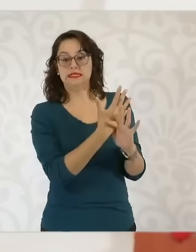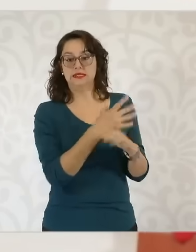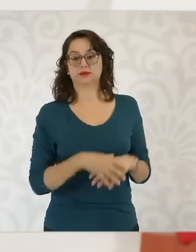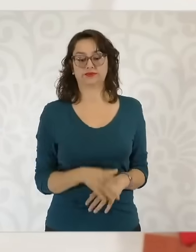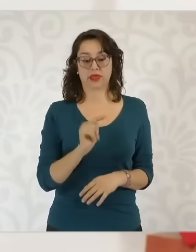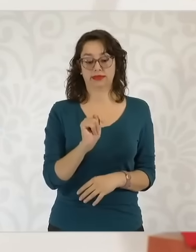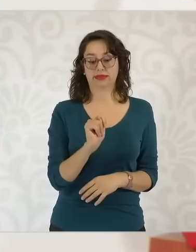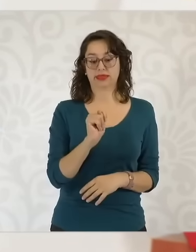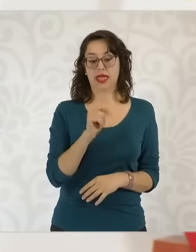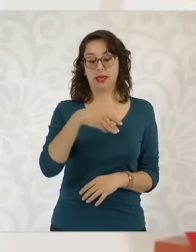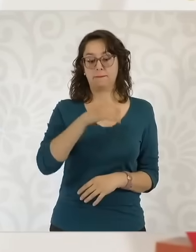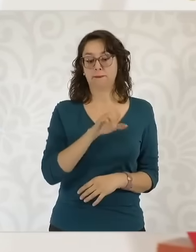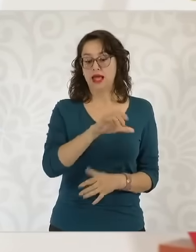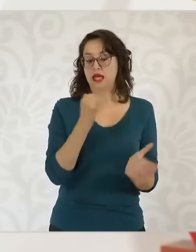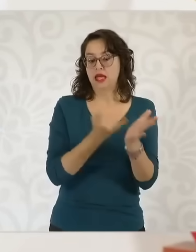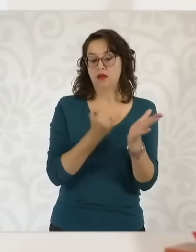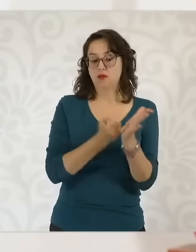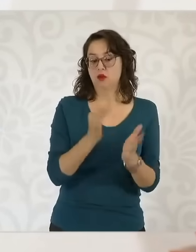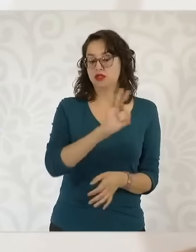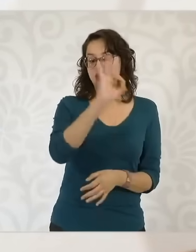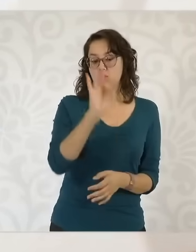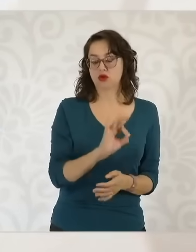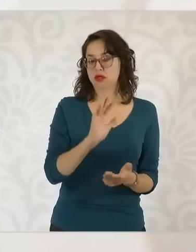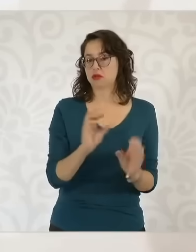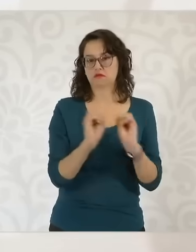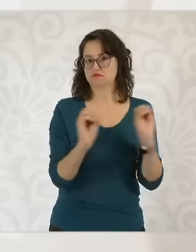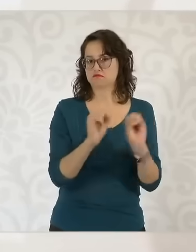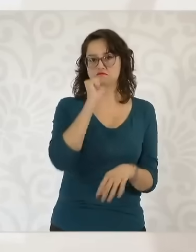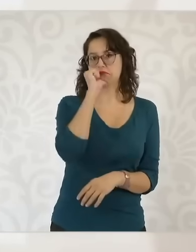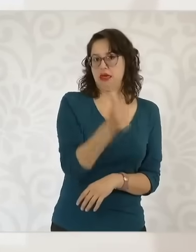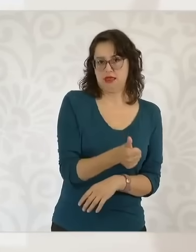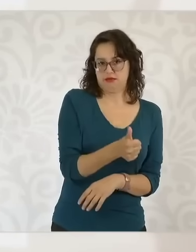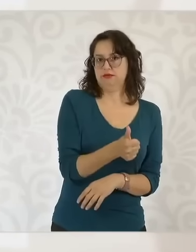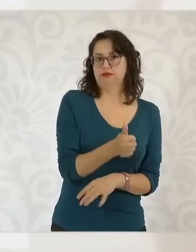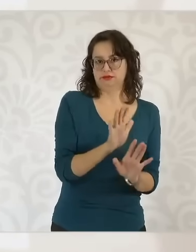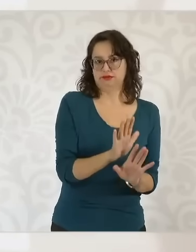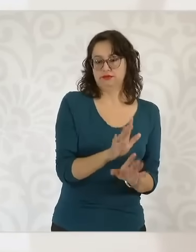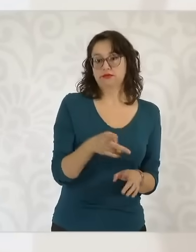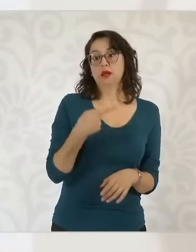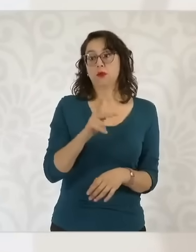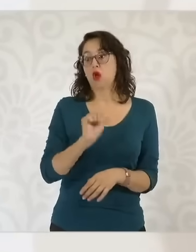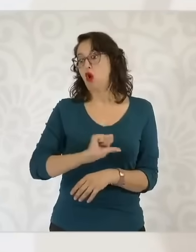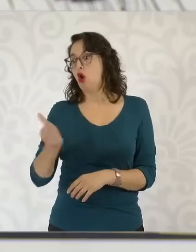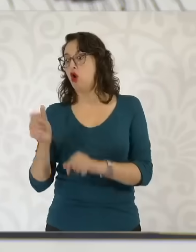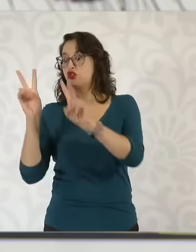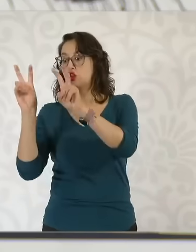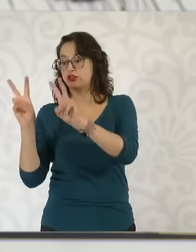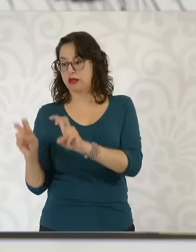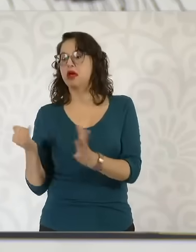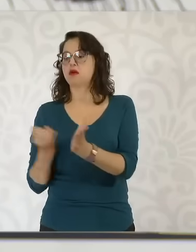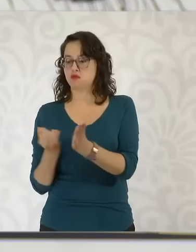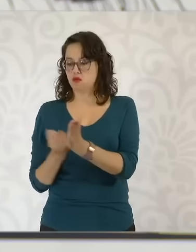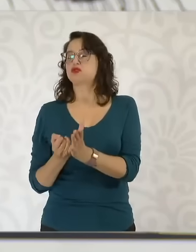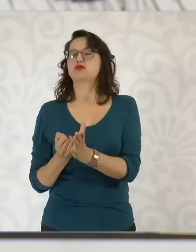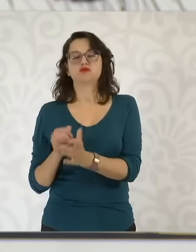tratado, ellos el argumento que dan de ese 25% tiene que ver con el tema del fentanilo. Entonces,